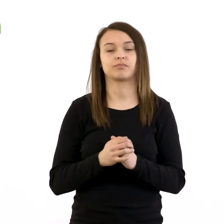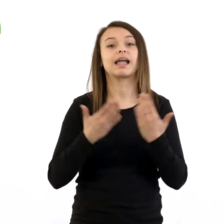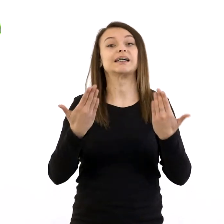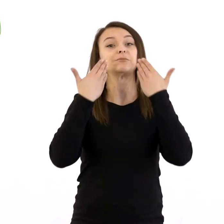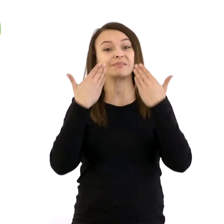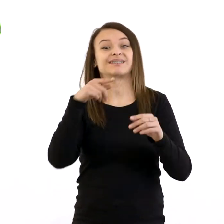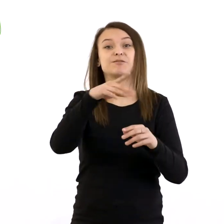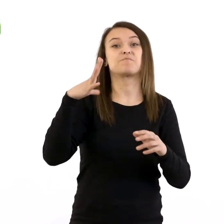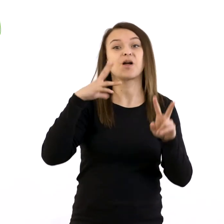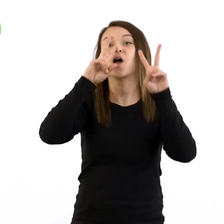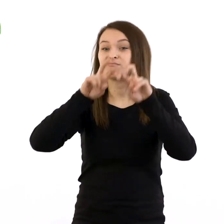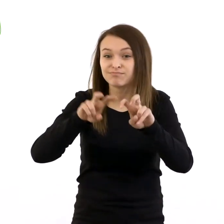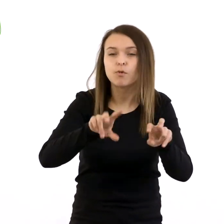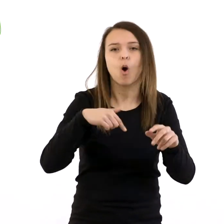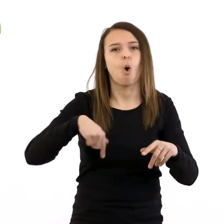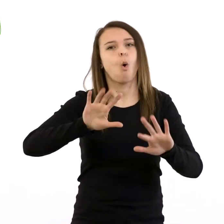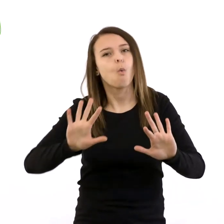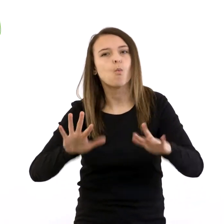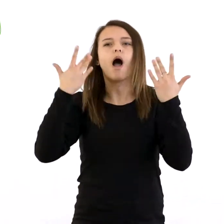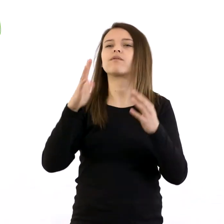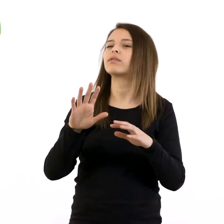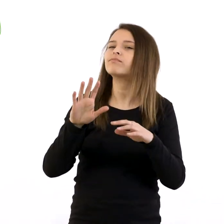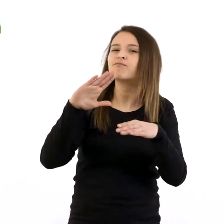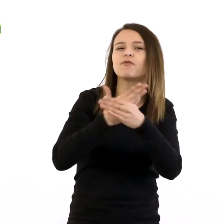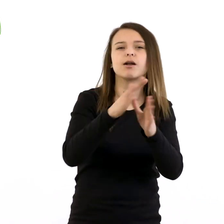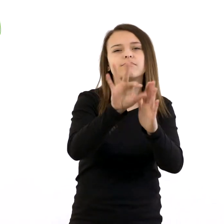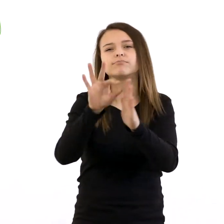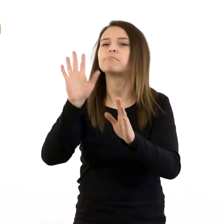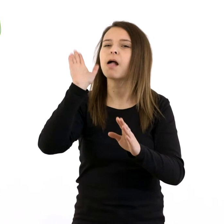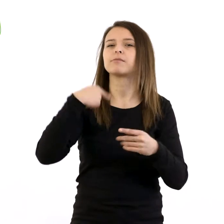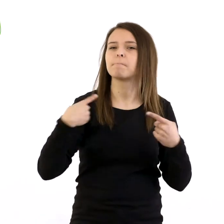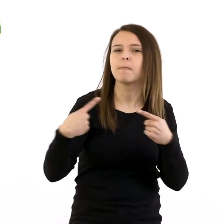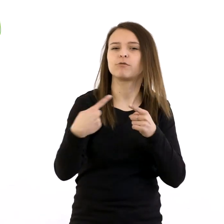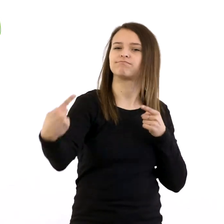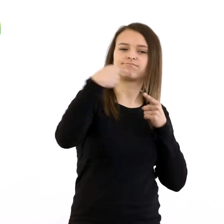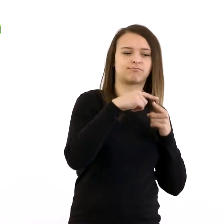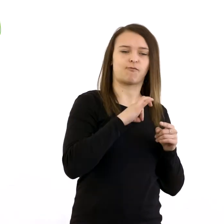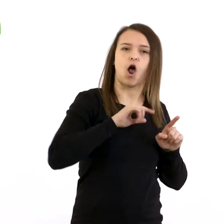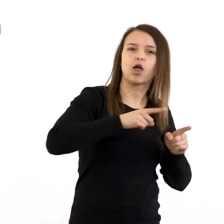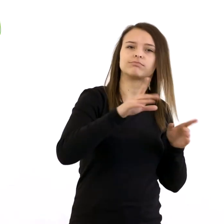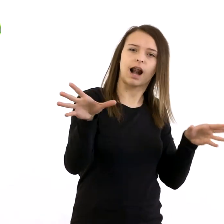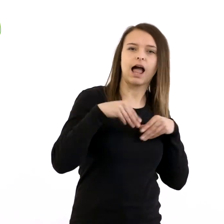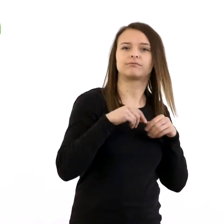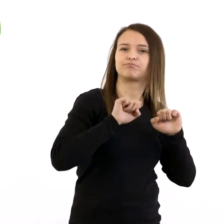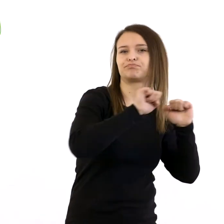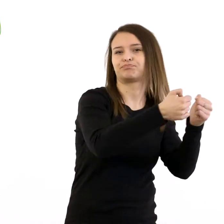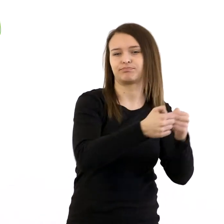Te działania wstępne pozwolą na wybór firmy, która będzie pasowała do charakteru działań organizacji.